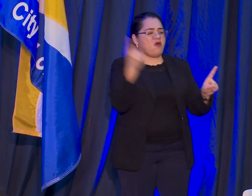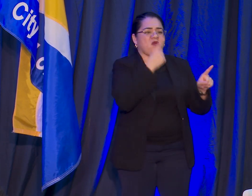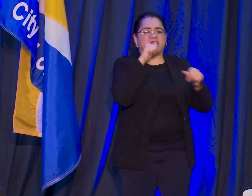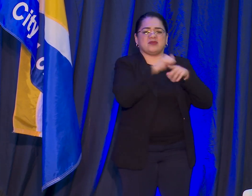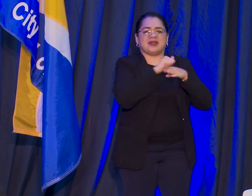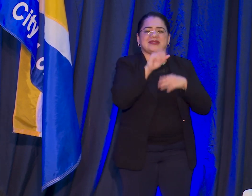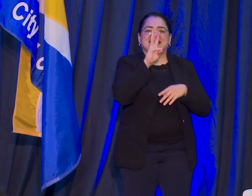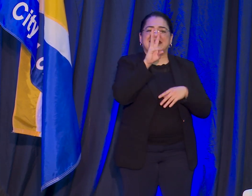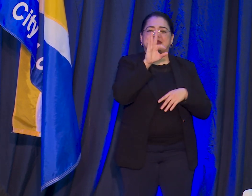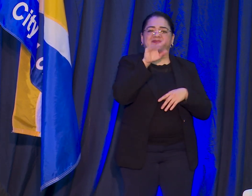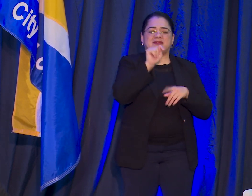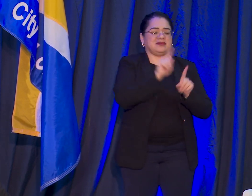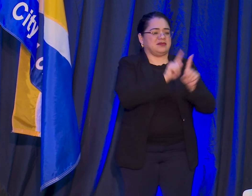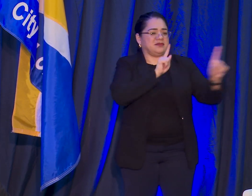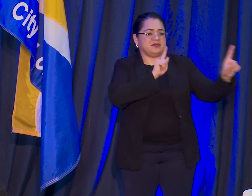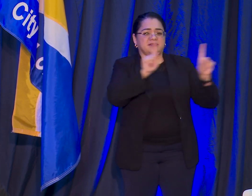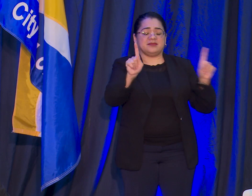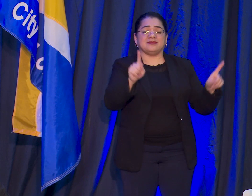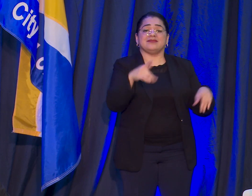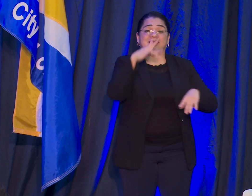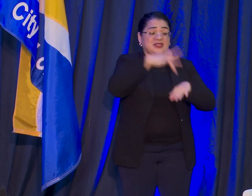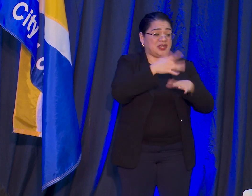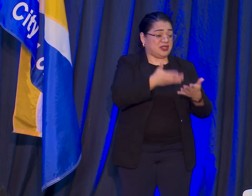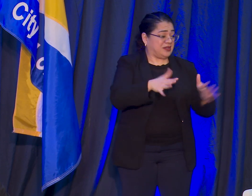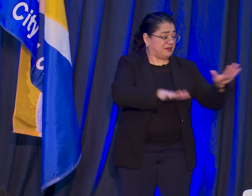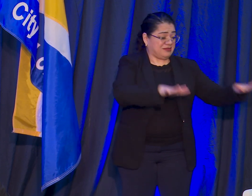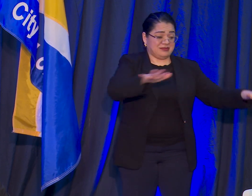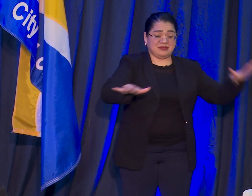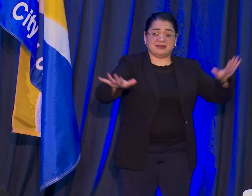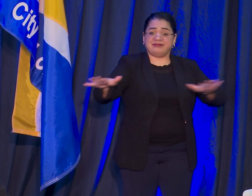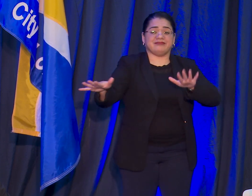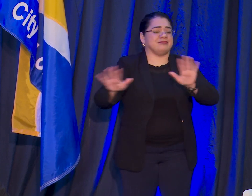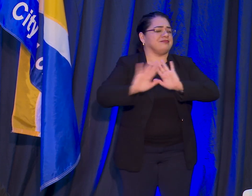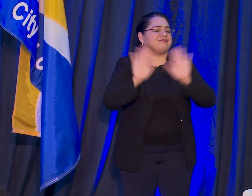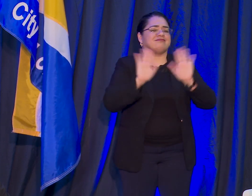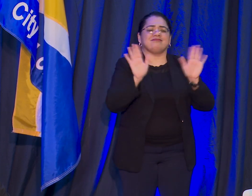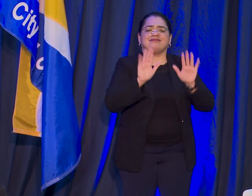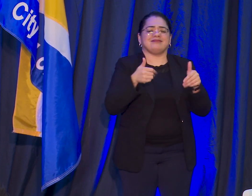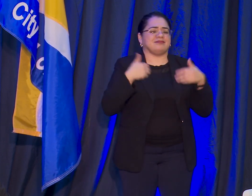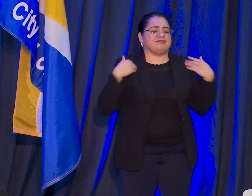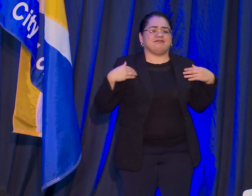abit a tocar objetos y su p Rio supe er feces en público con sus manos cuando